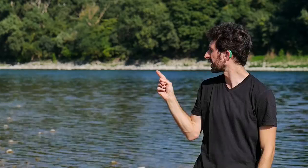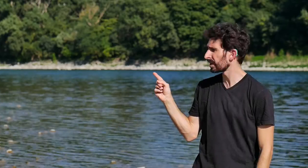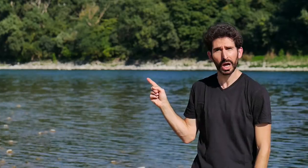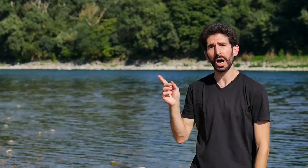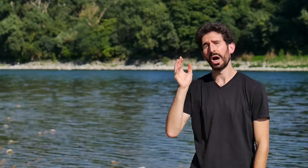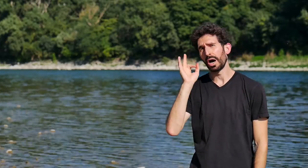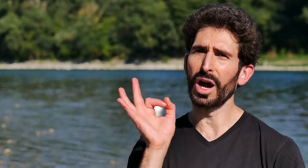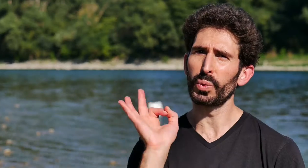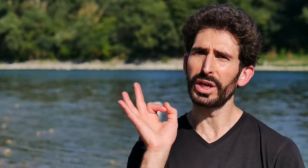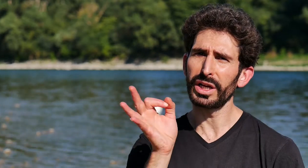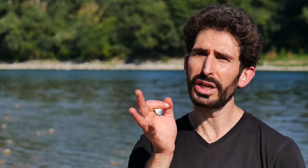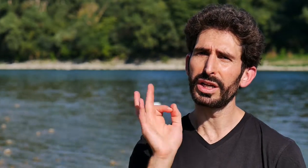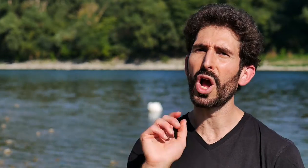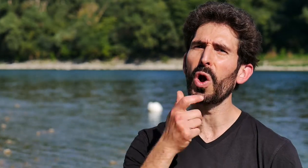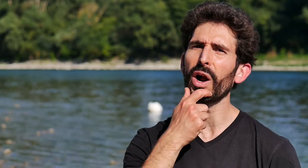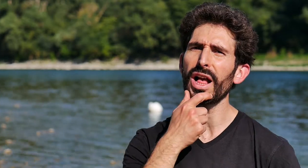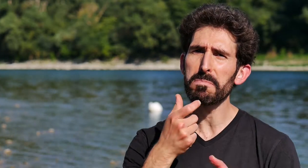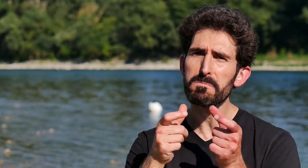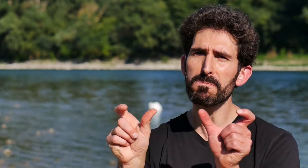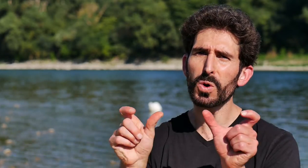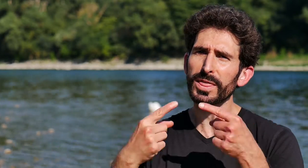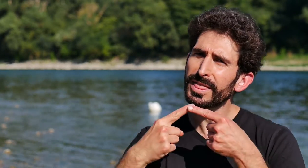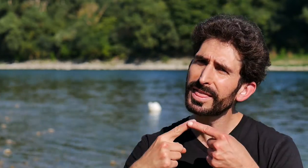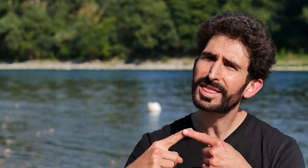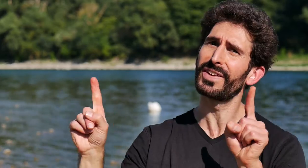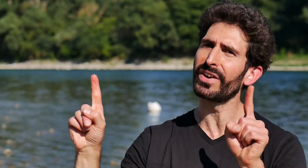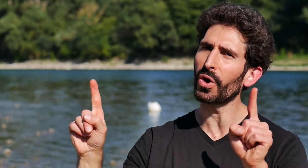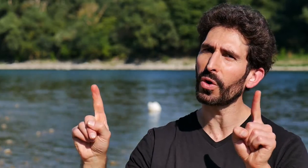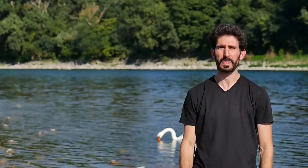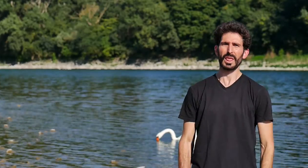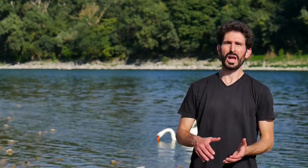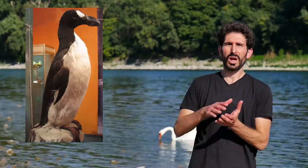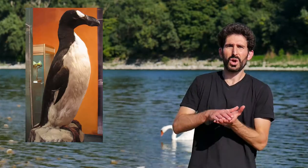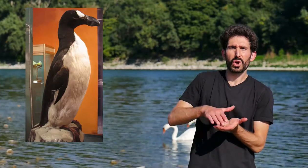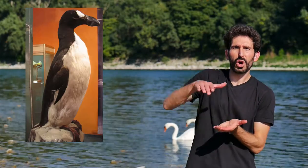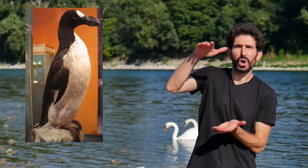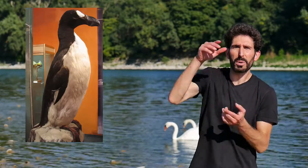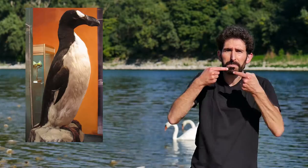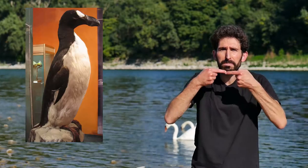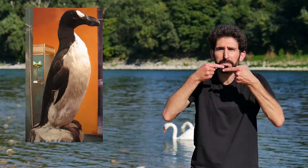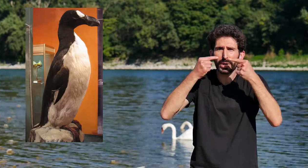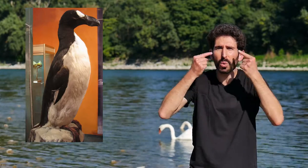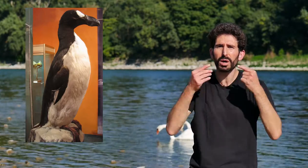Eh oui, les deux mots anglais sont différents ! Le grand pingouin